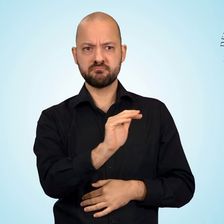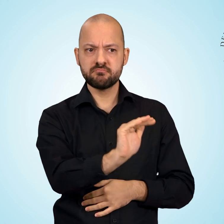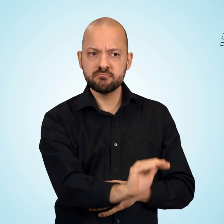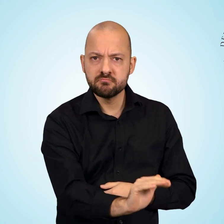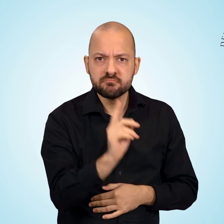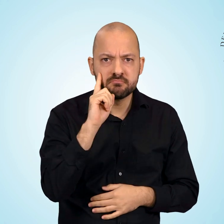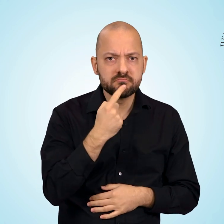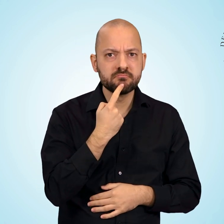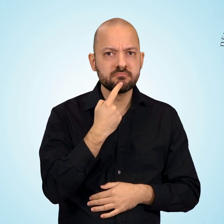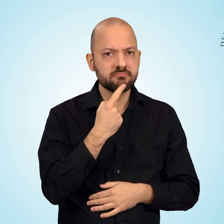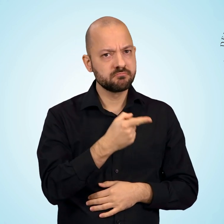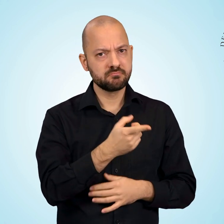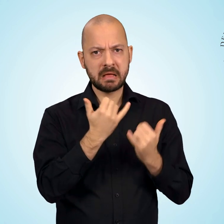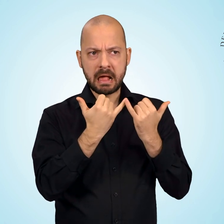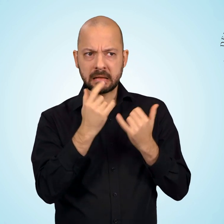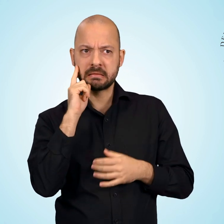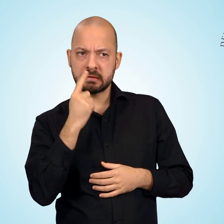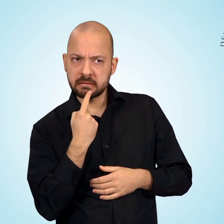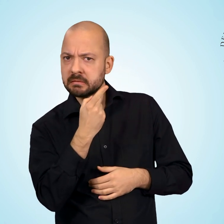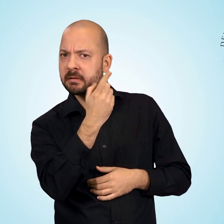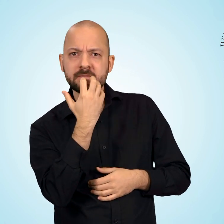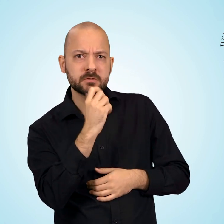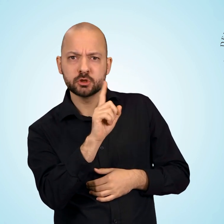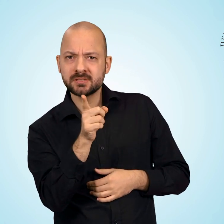wonach einem gehörlosen Kleinkind gegen den Willen seiner gehörlosen Eltern